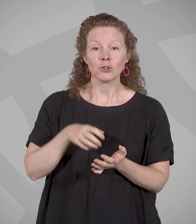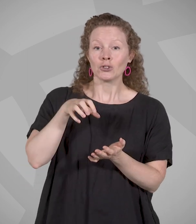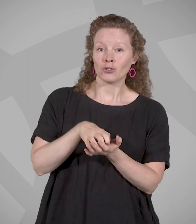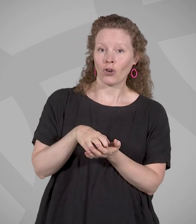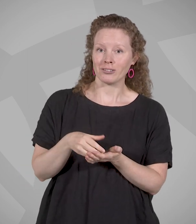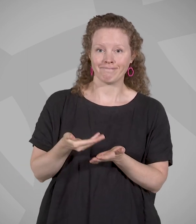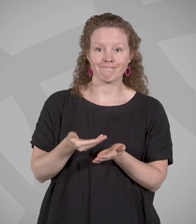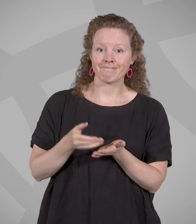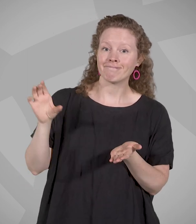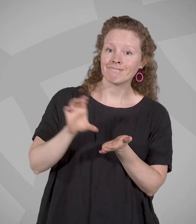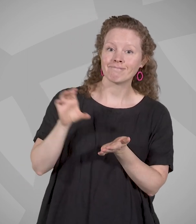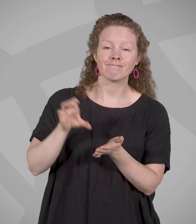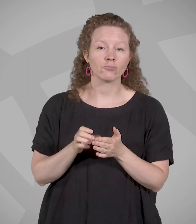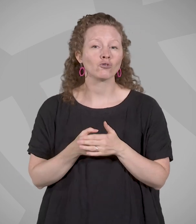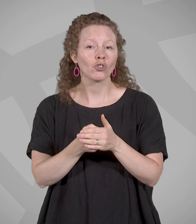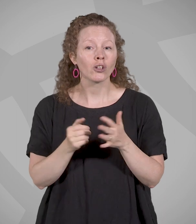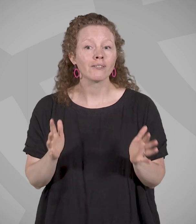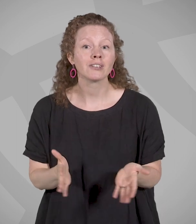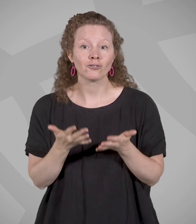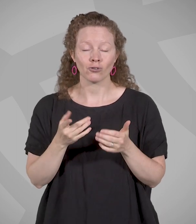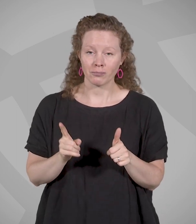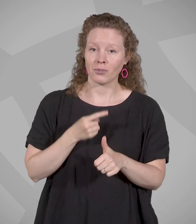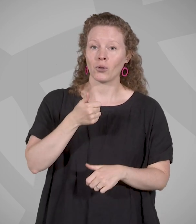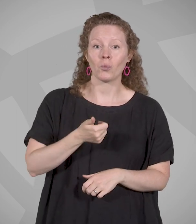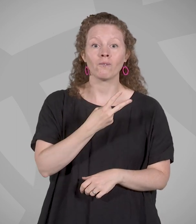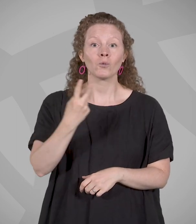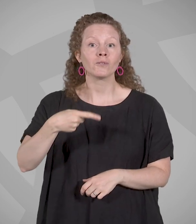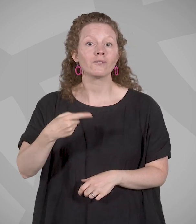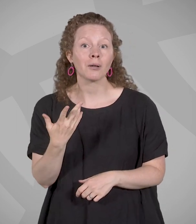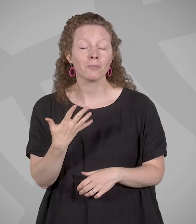Valtion rahoittama elvyttäminen aloitettiin vuonna 2015 -